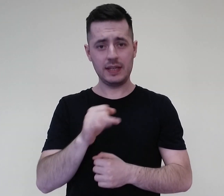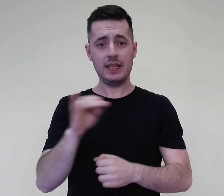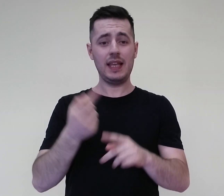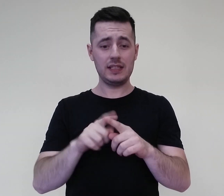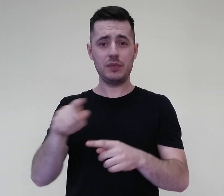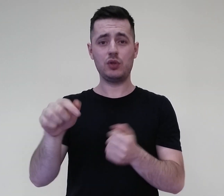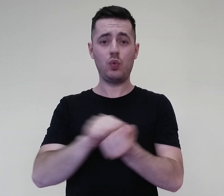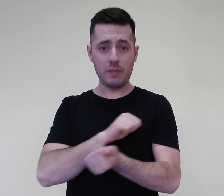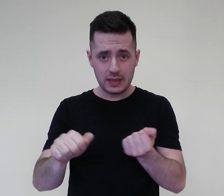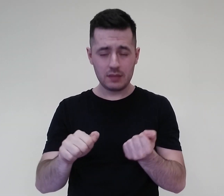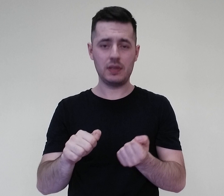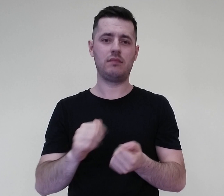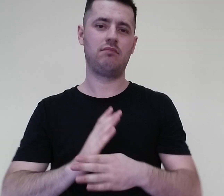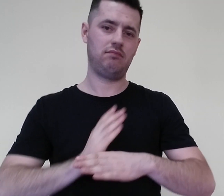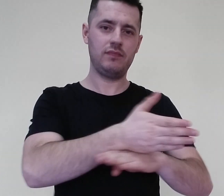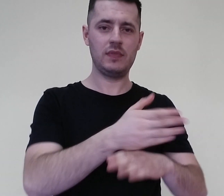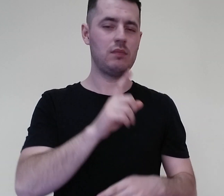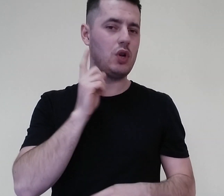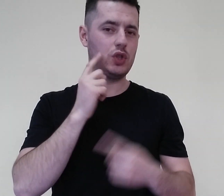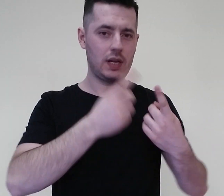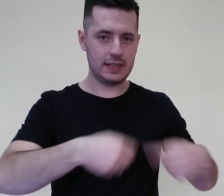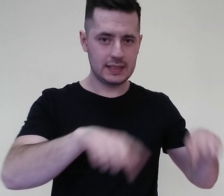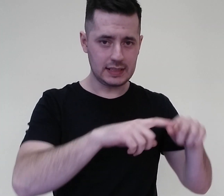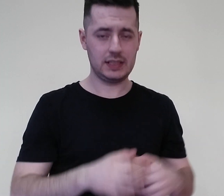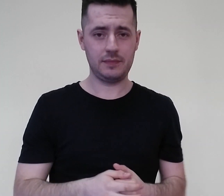С этими документами зайдите в организации, занимающиеся молодежью.